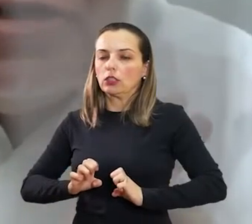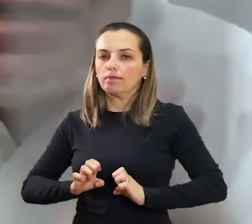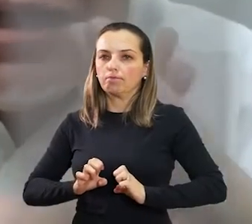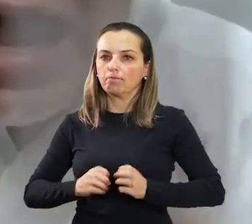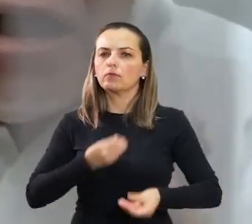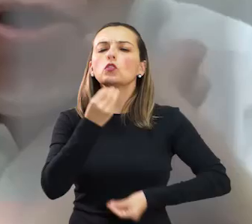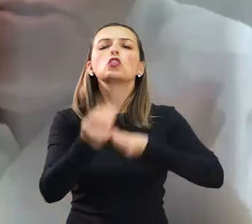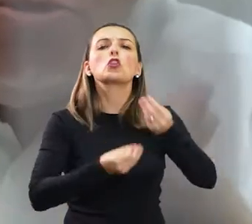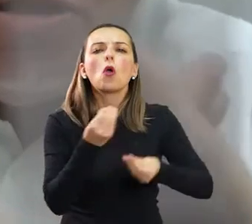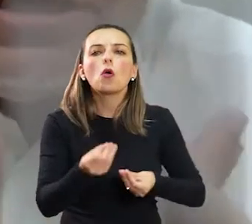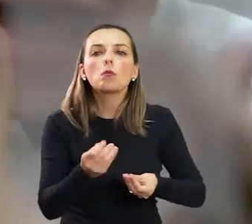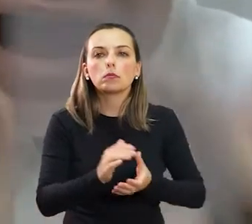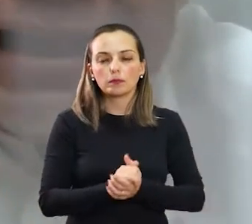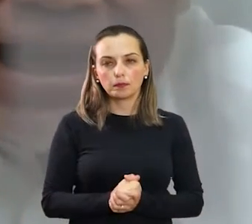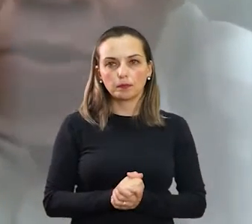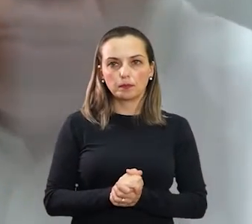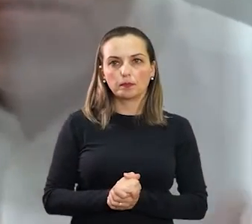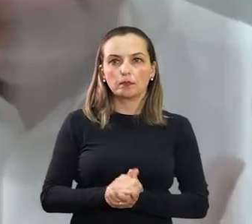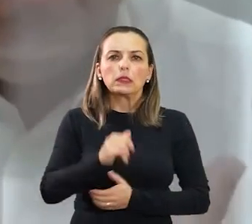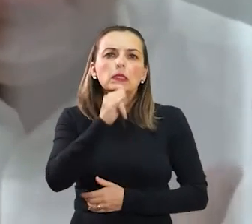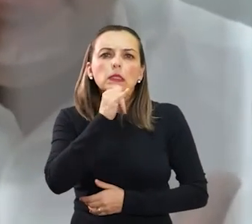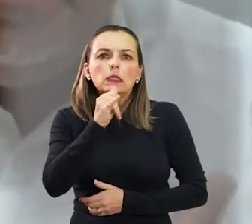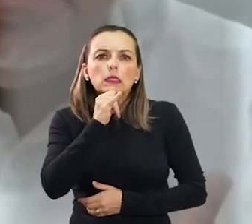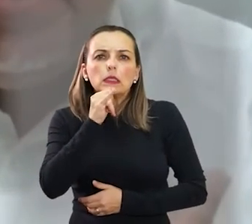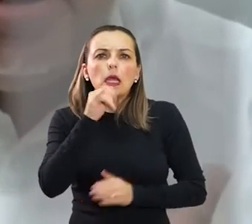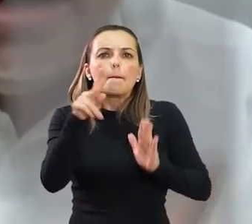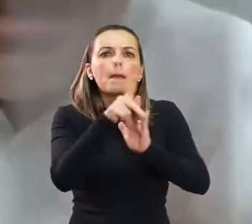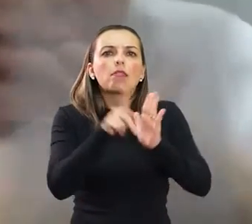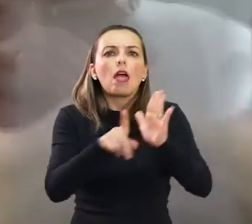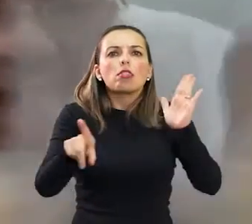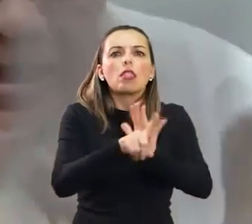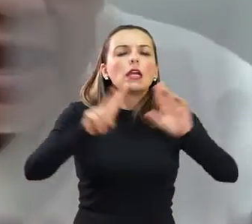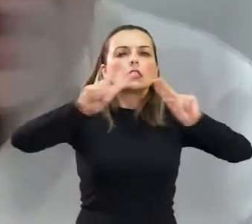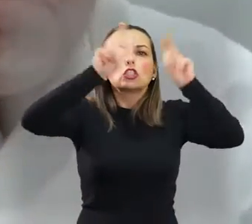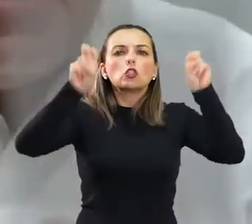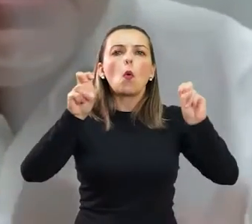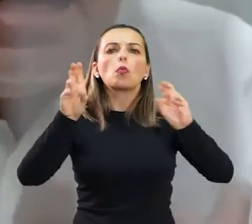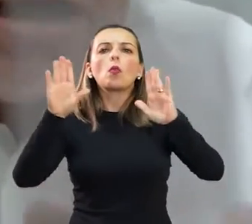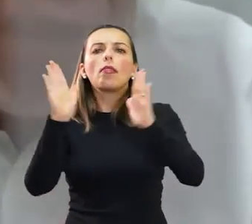técnico e do ponto de vista ético e se pretende impedir a